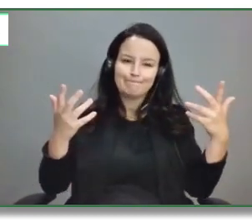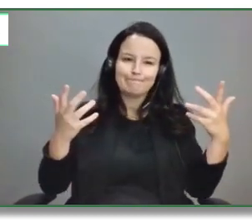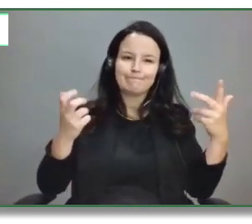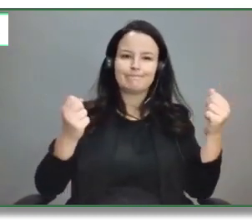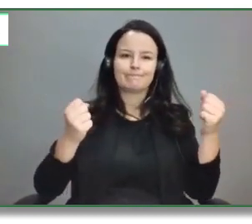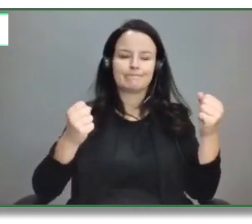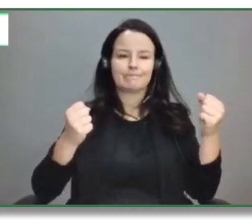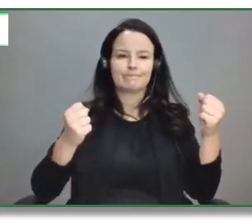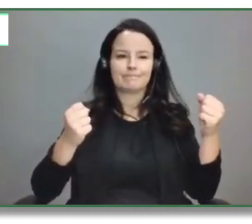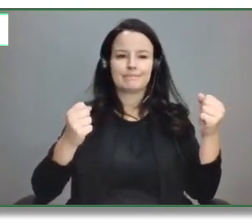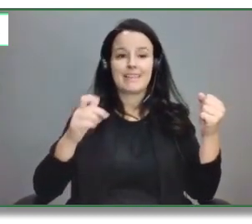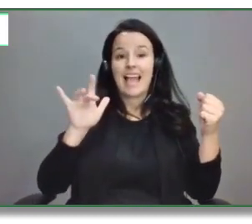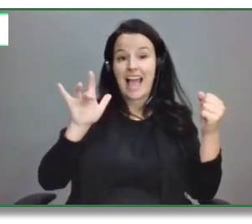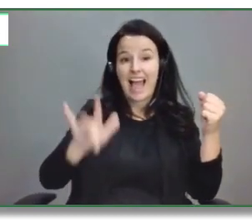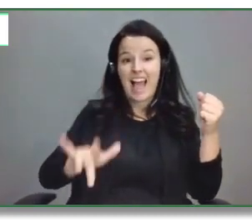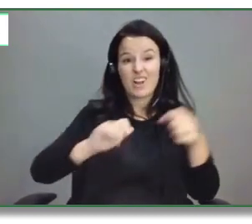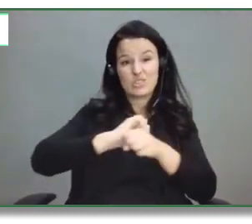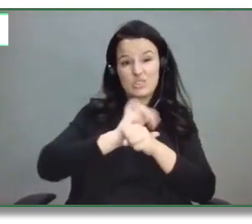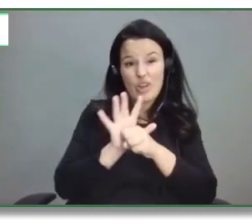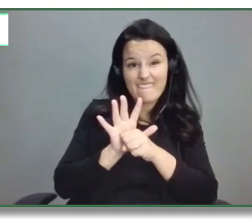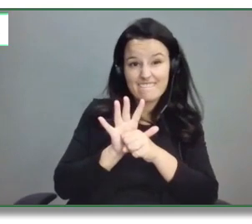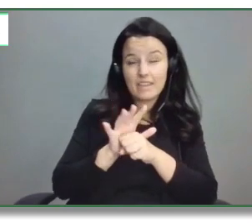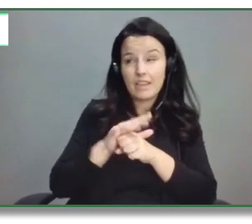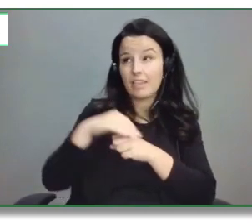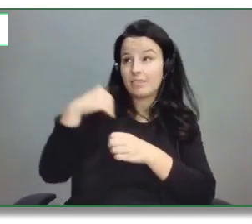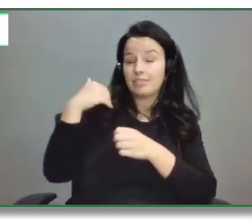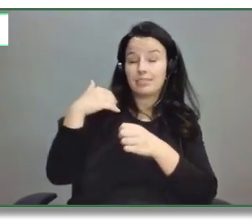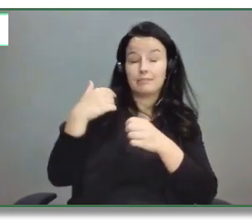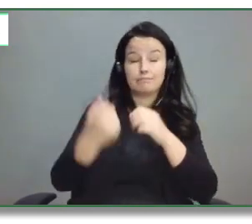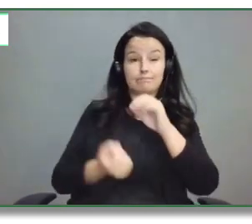à cause de la covid qui est arrivé